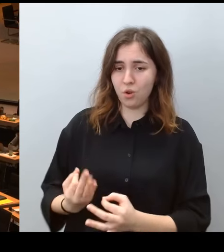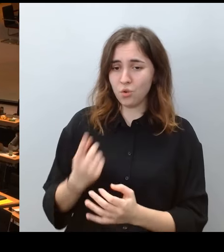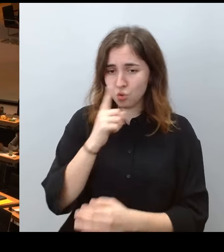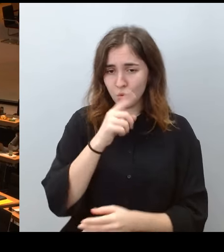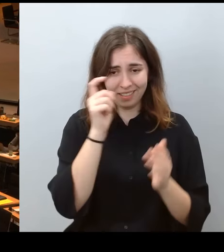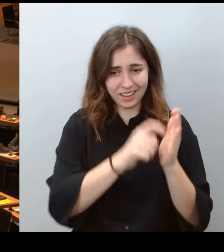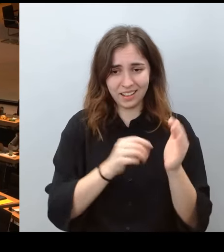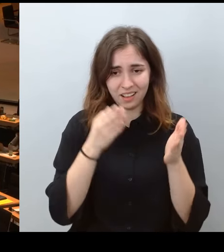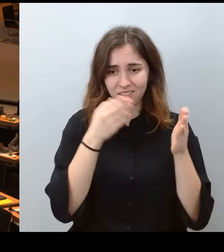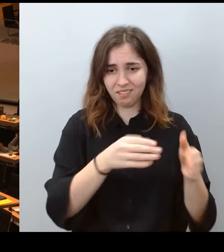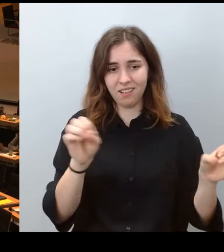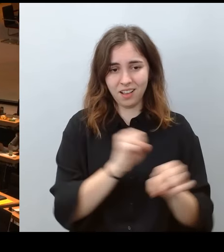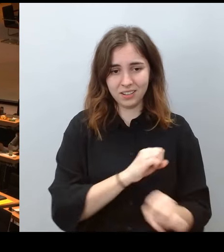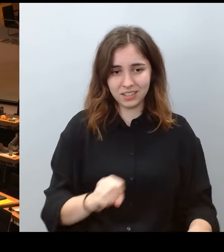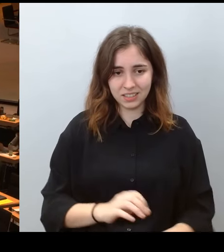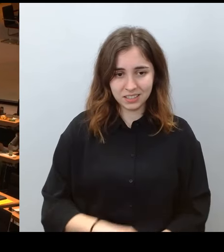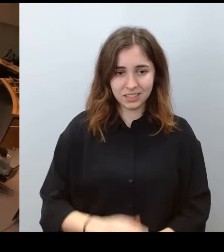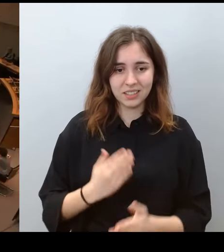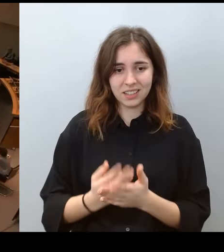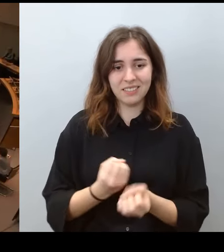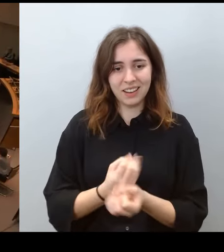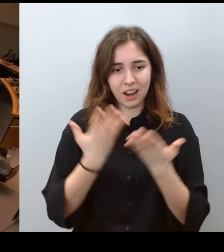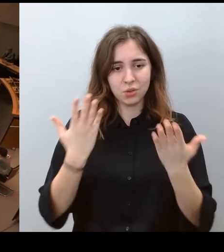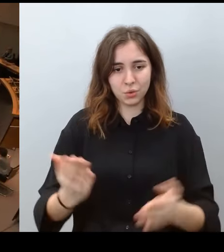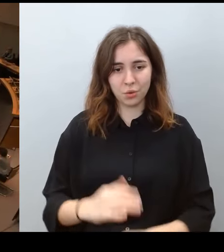(Beifall) (Rednerwechsel) Für die SPD Fraktion folgt der Kollege Düsterhöft. (Rednerwechsel)